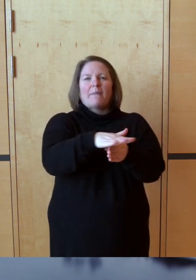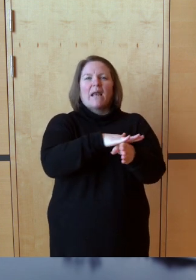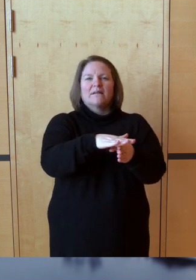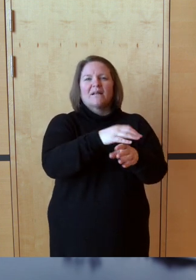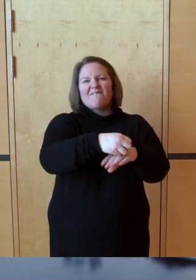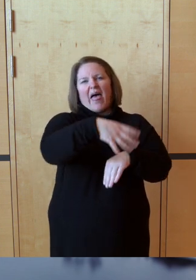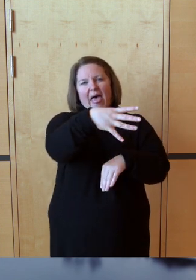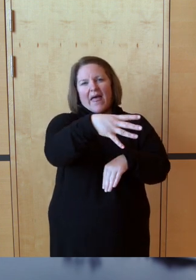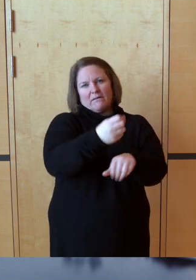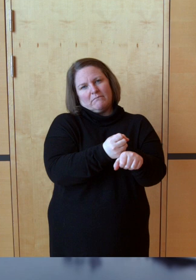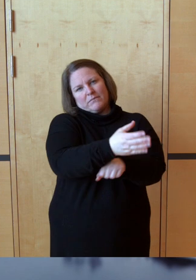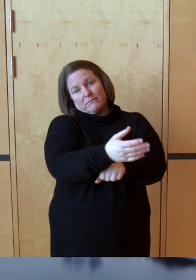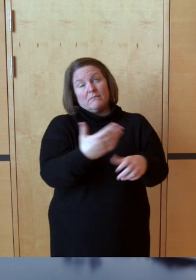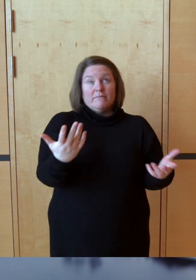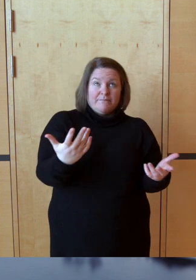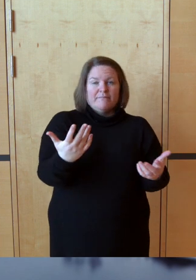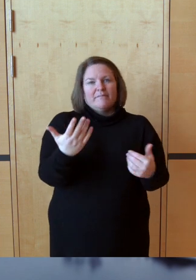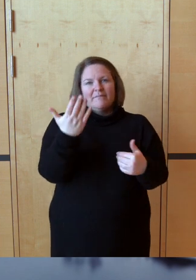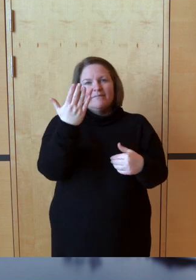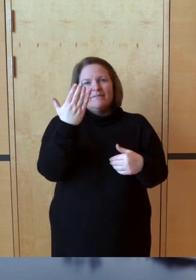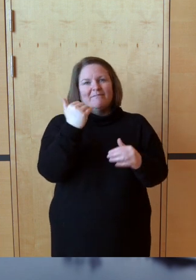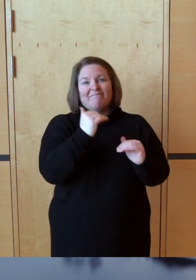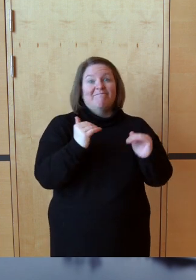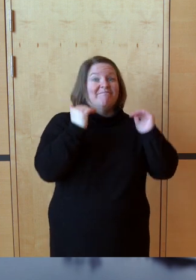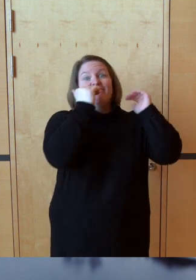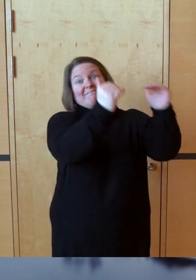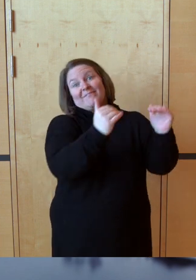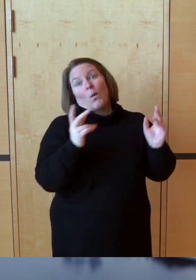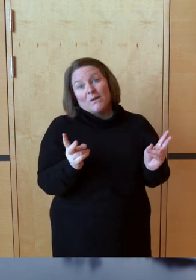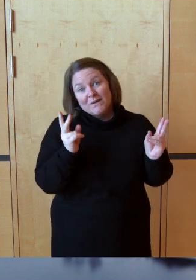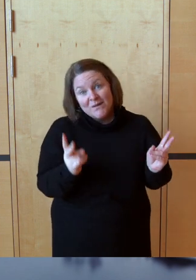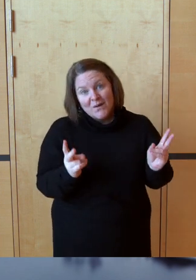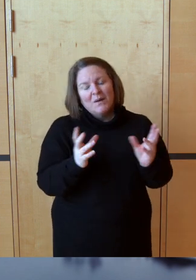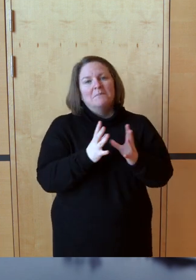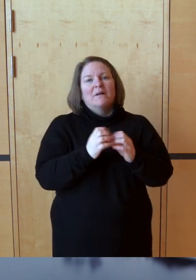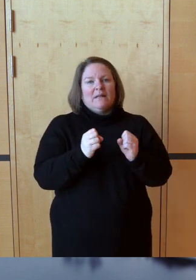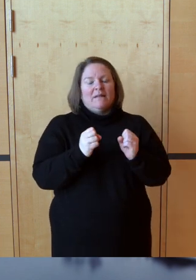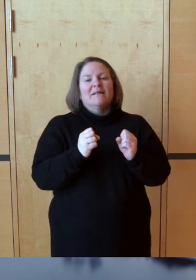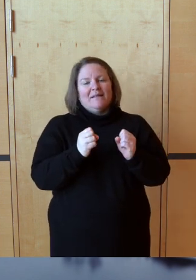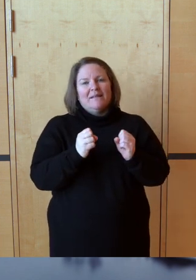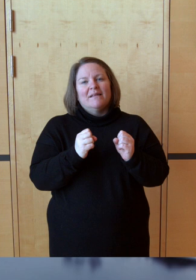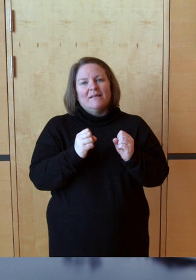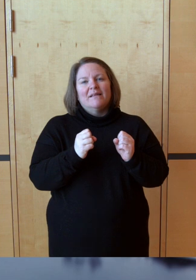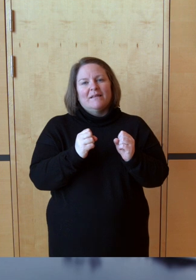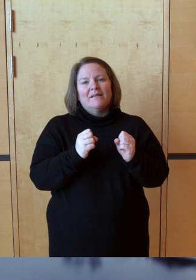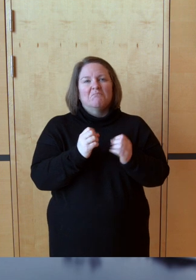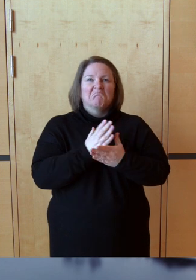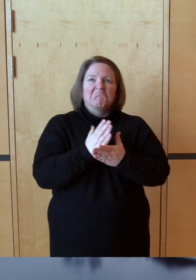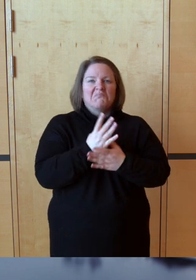Svara Är betydligt högre än så Men men det är väl runt runt 40 miljoner någonting sånt där